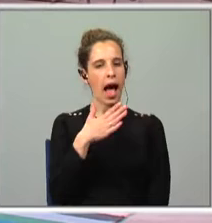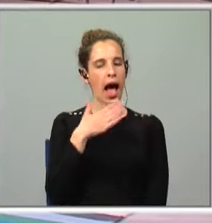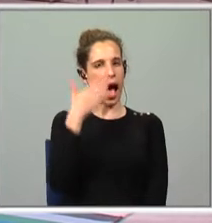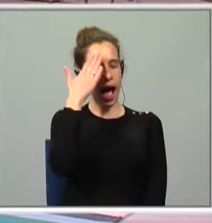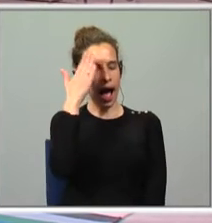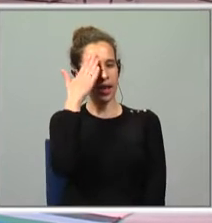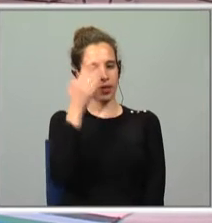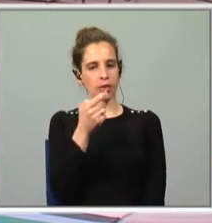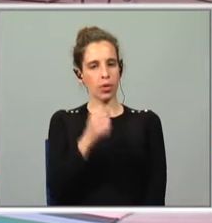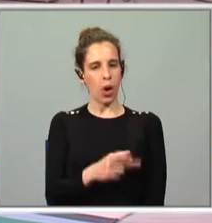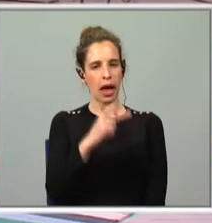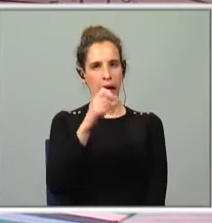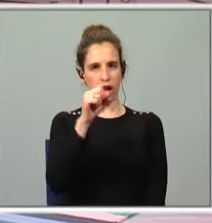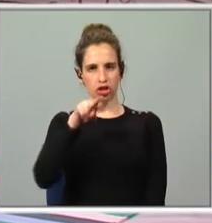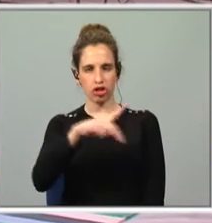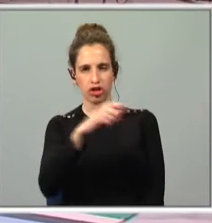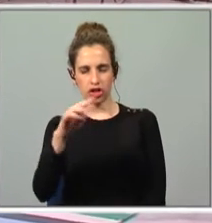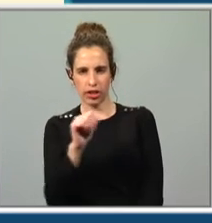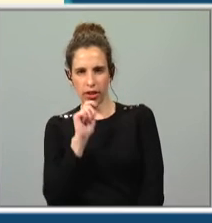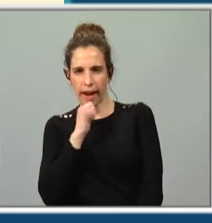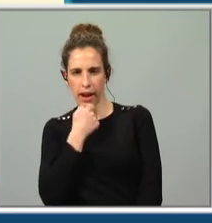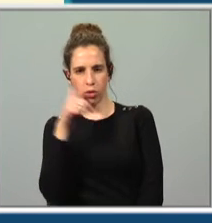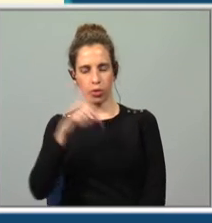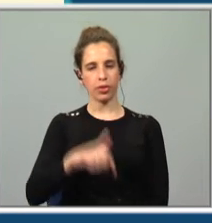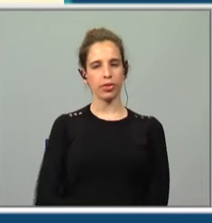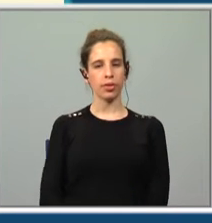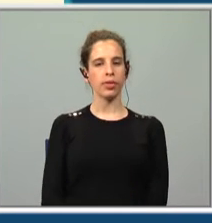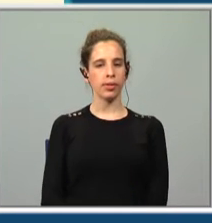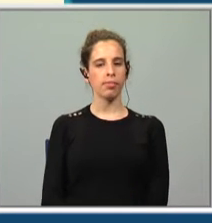vamos ir quase agentes secreto de hoje 讓我們今天幾乎是秘密特工